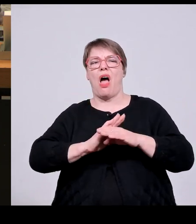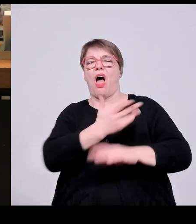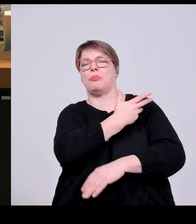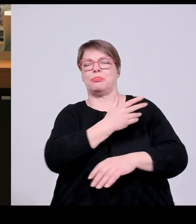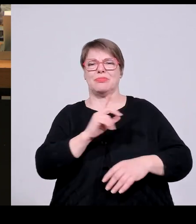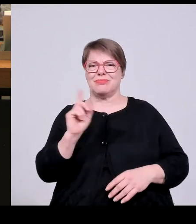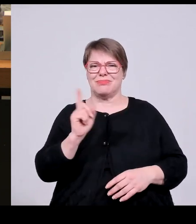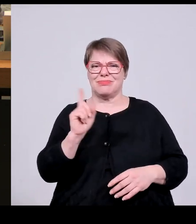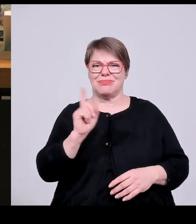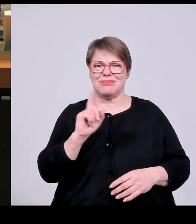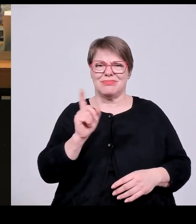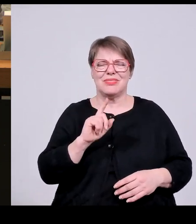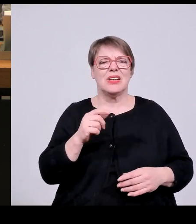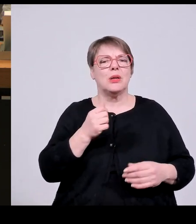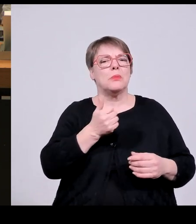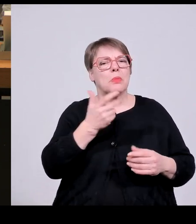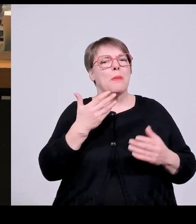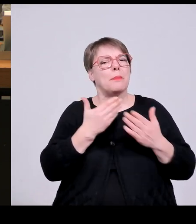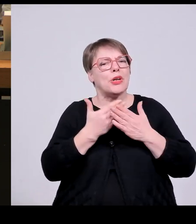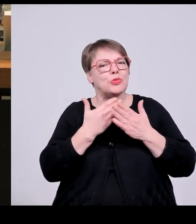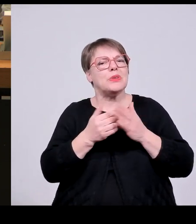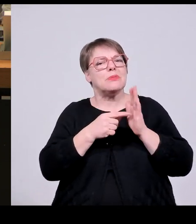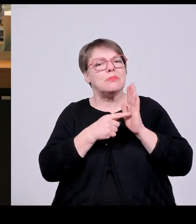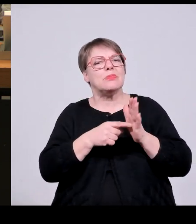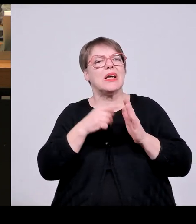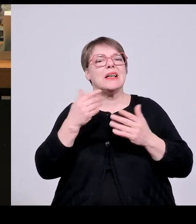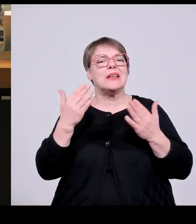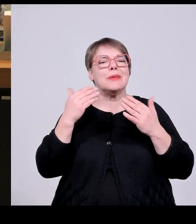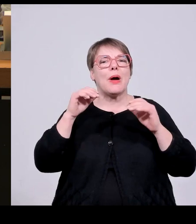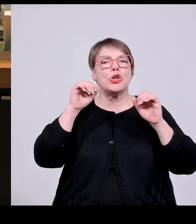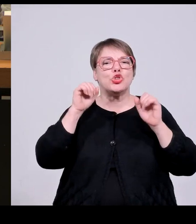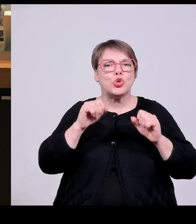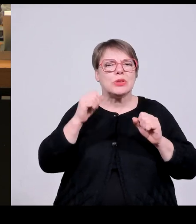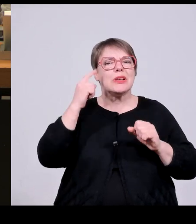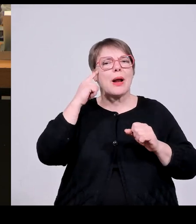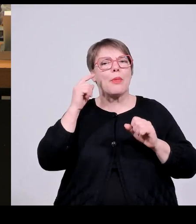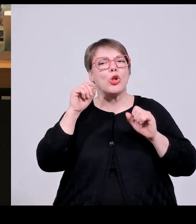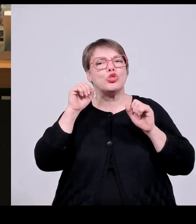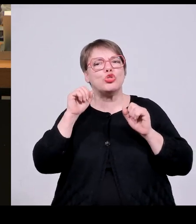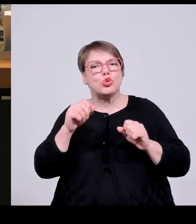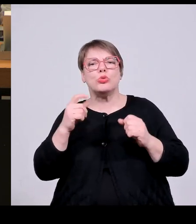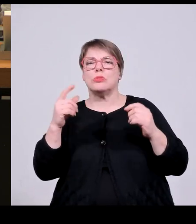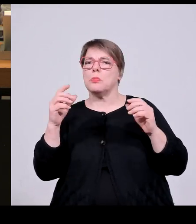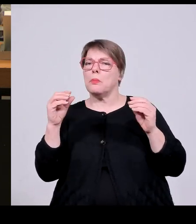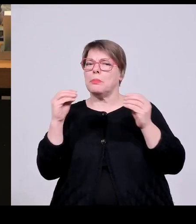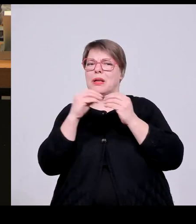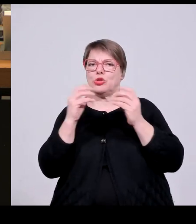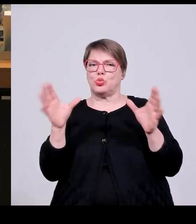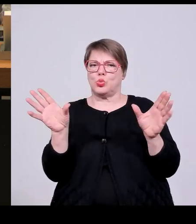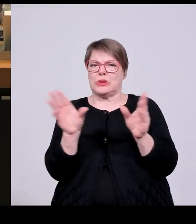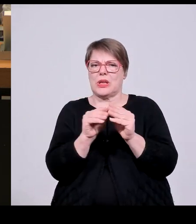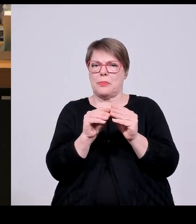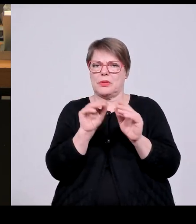Aber ich denke, wir müssen in Zeiten des Klimawandels auch den Denkmalschutz einfach weiterentwickeln und alte Regeln,